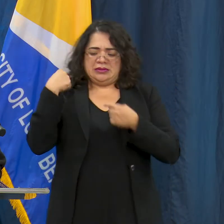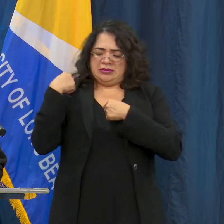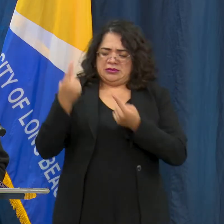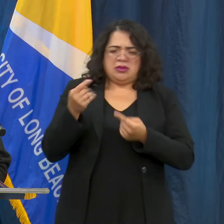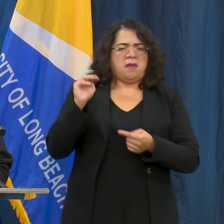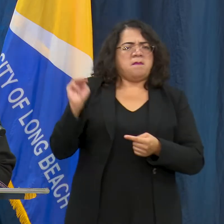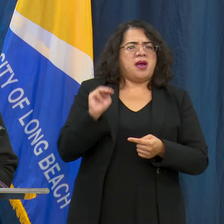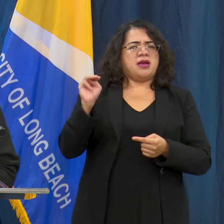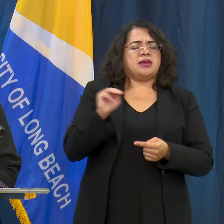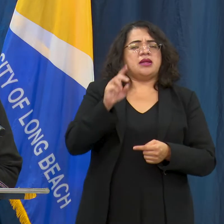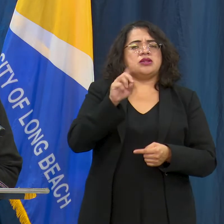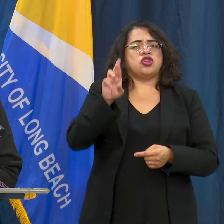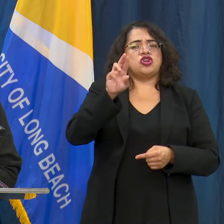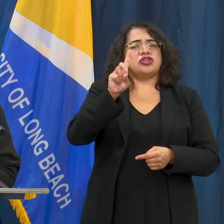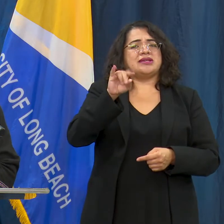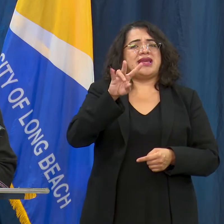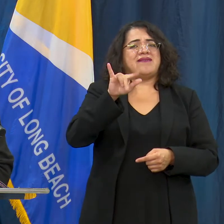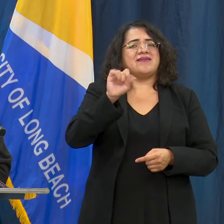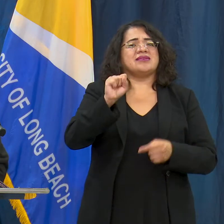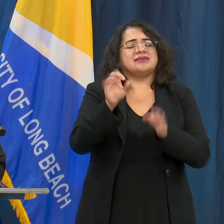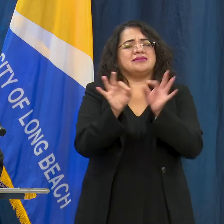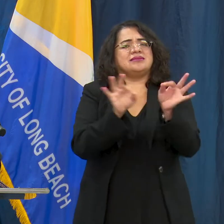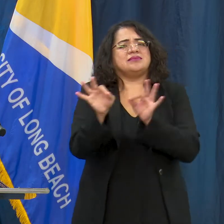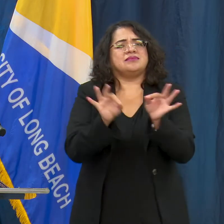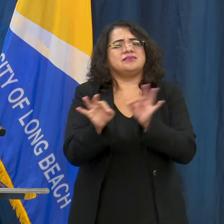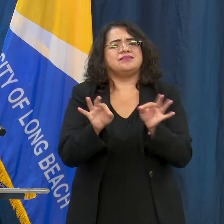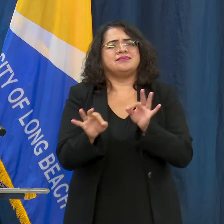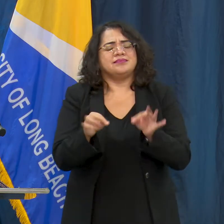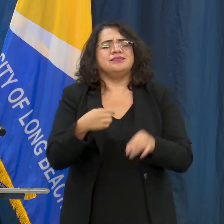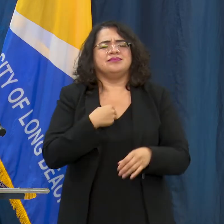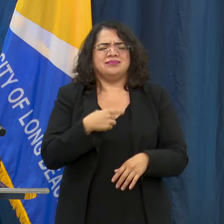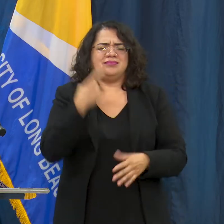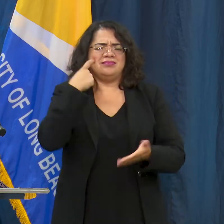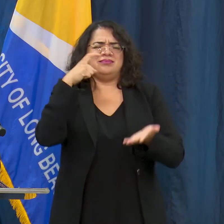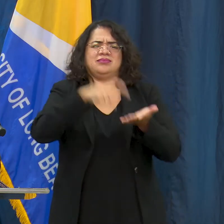doctora Tevas hablo sobre algunos de estos que estamos viendo nosotros en